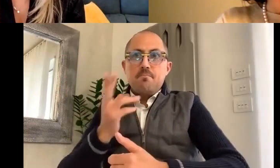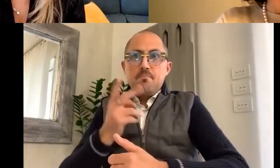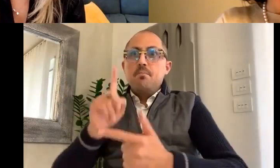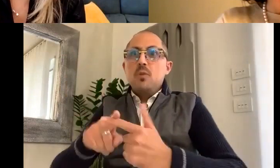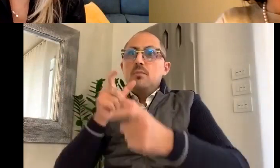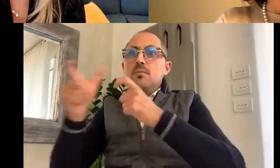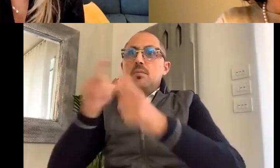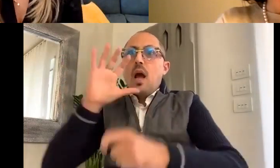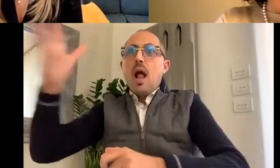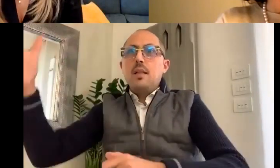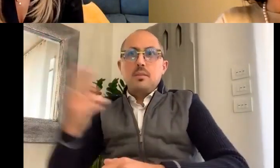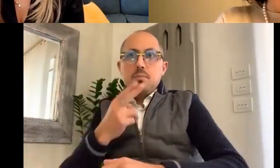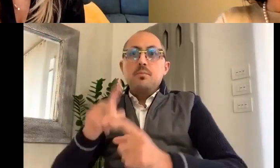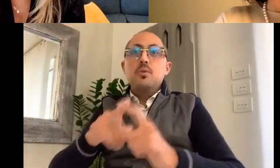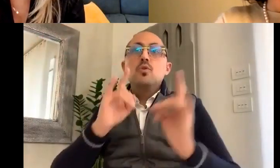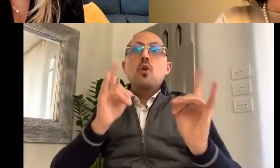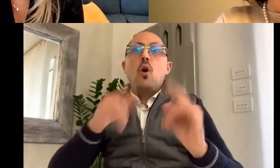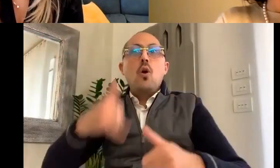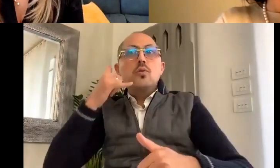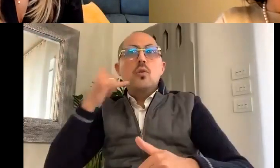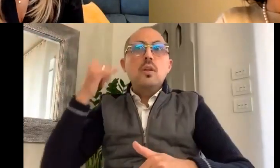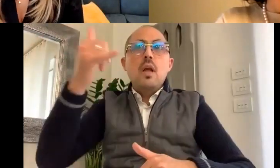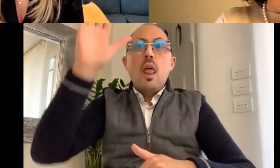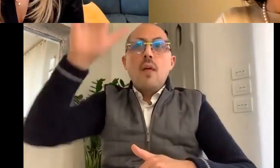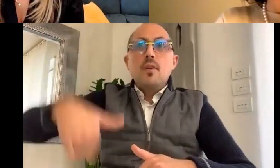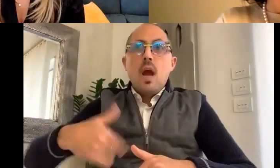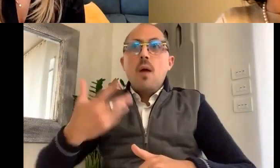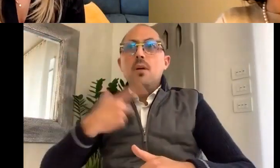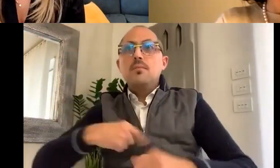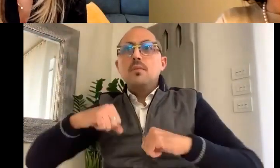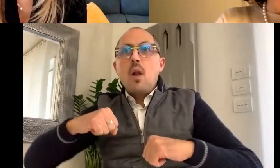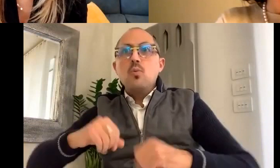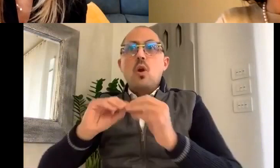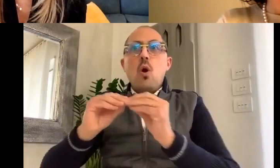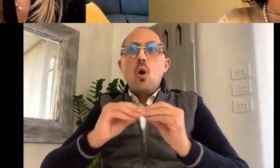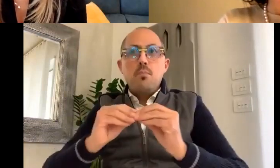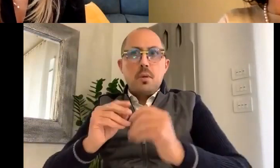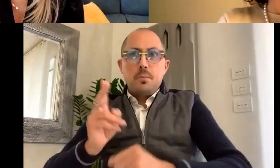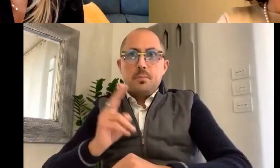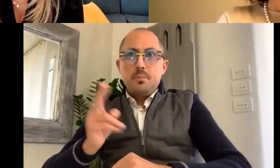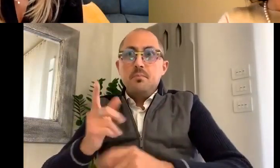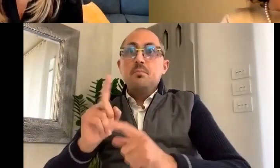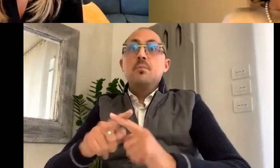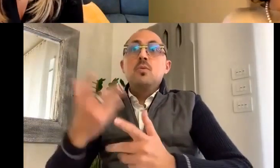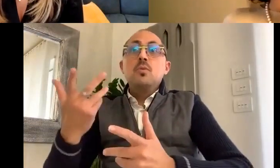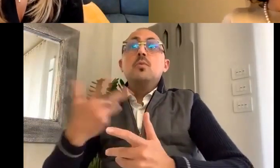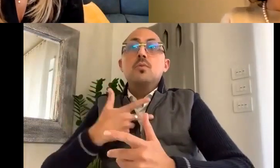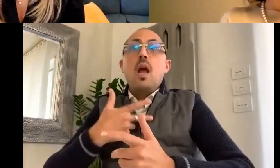l'autocertificazione, come stamparla, a differenza dei giovani, non hanno